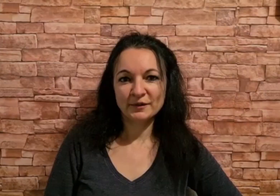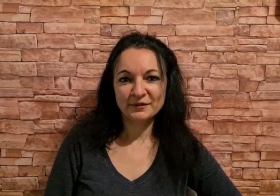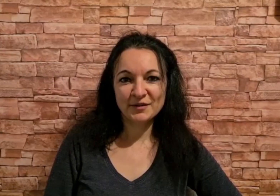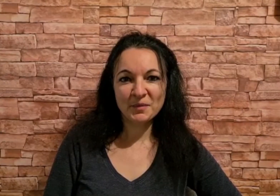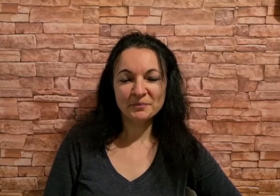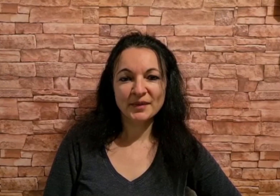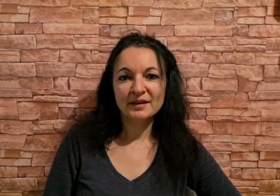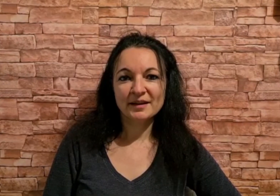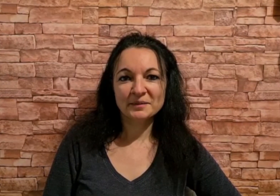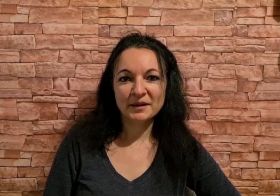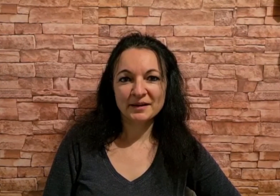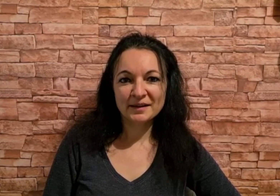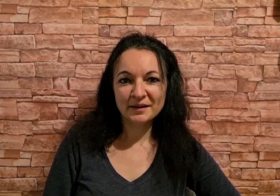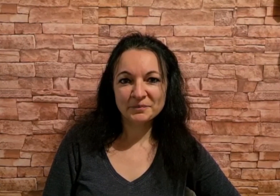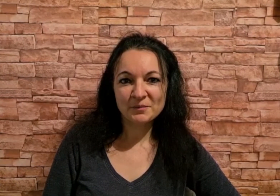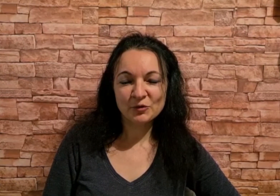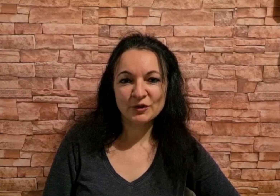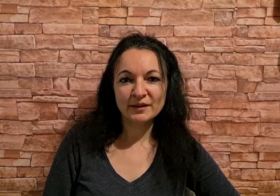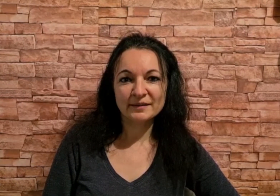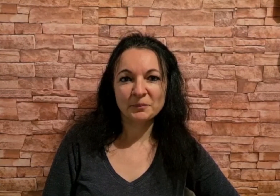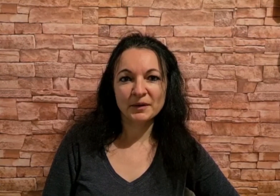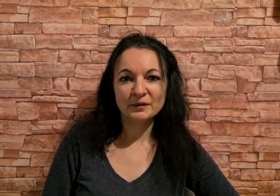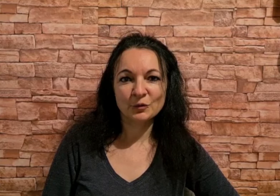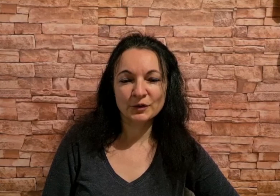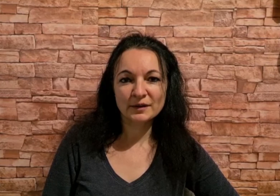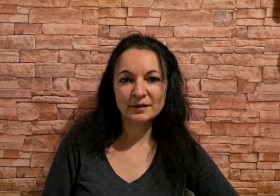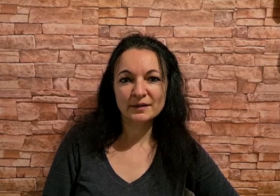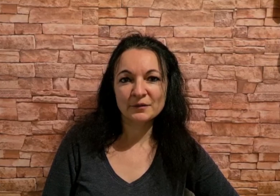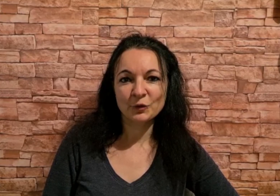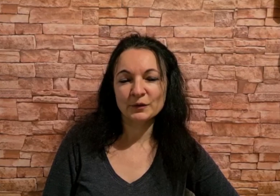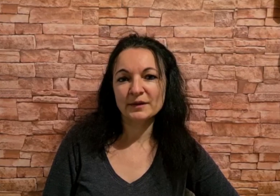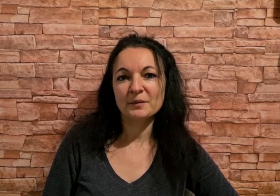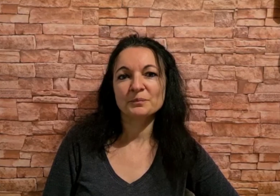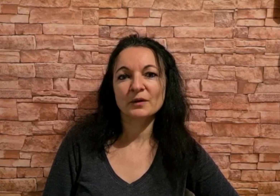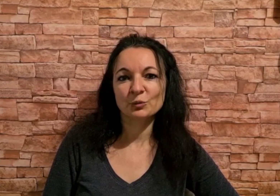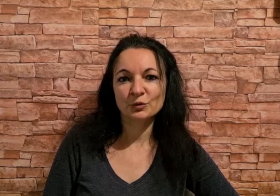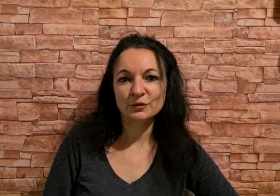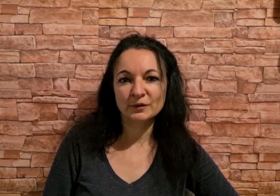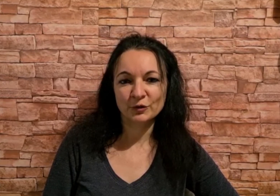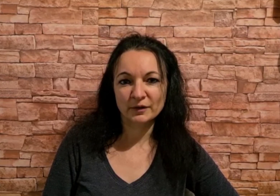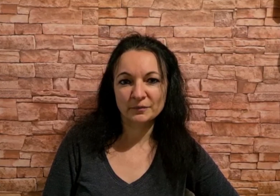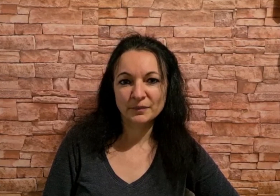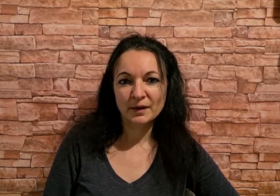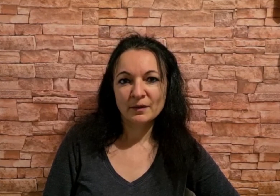Pozdrav svima! Ja sam Danijela. Imam 45 godina i volontiram u udruzi Dodir.